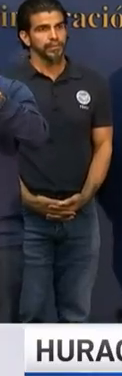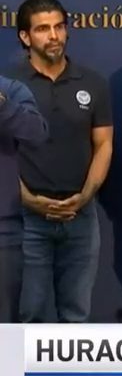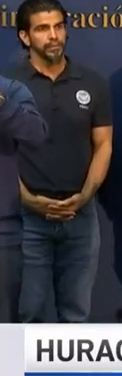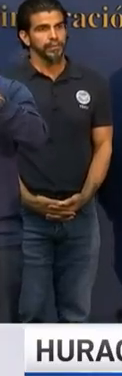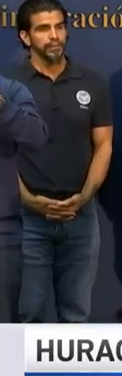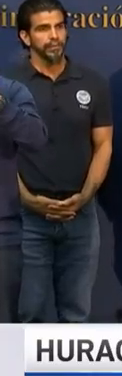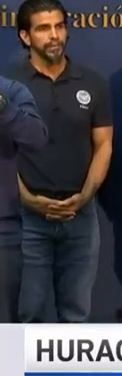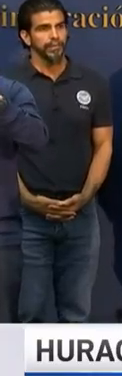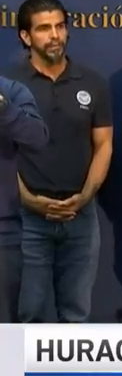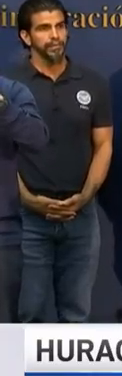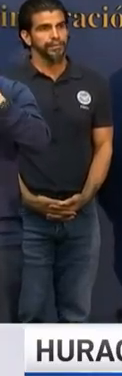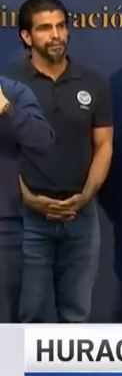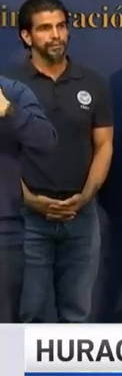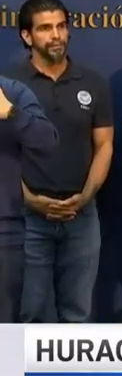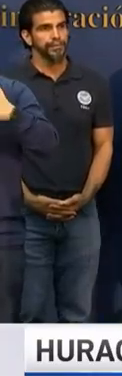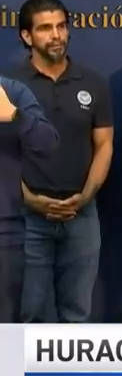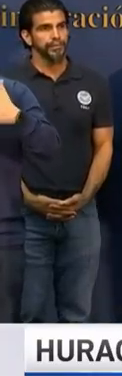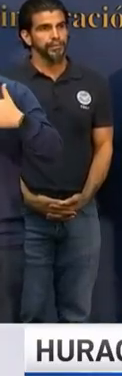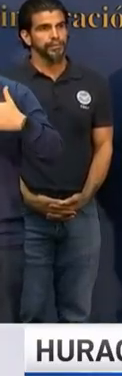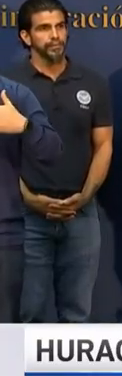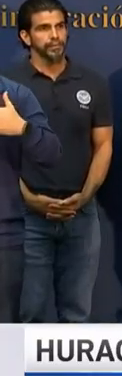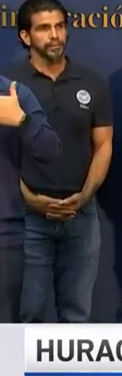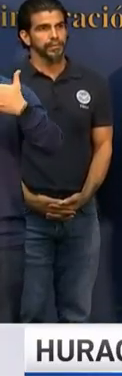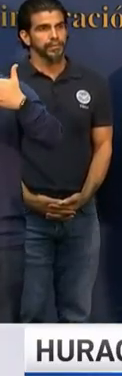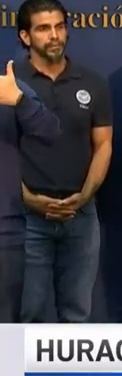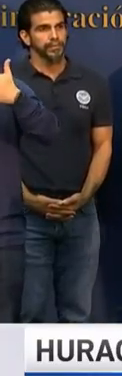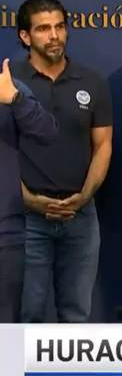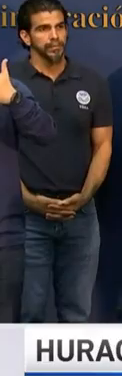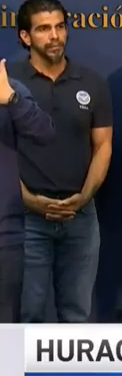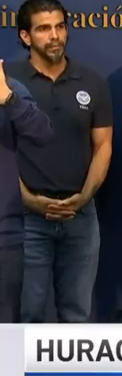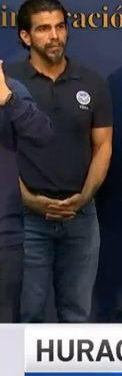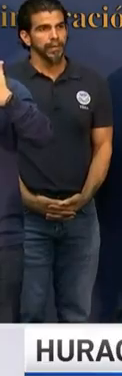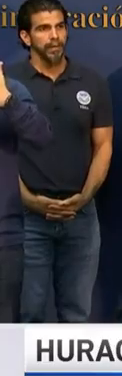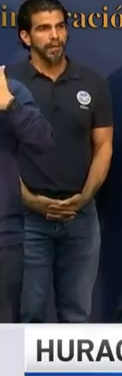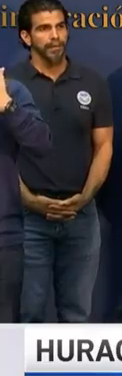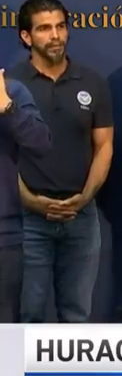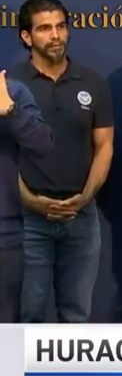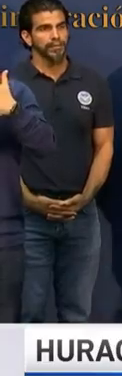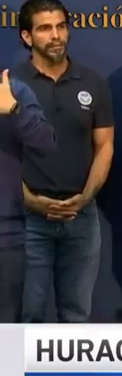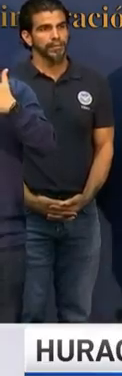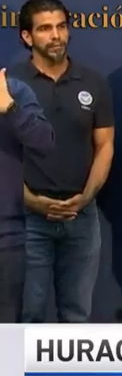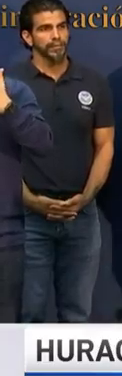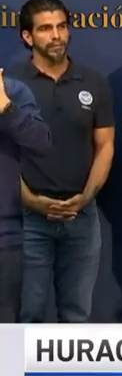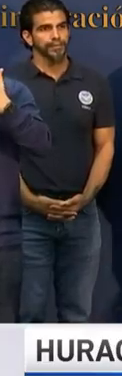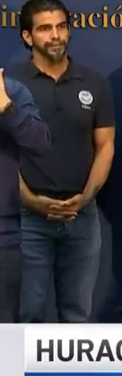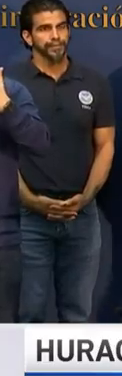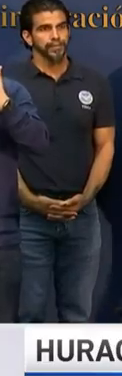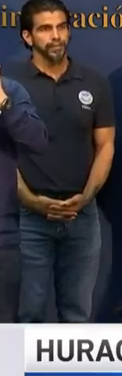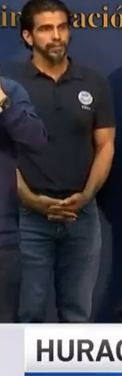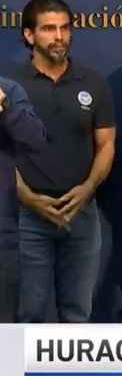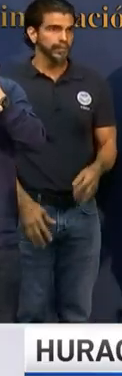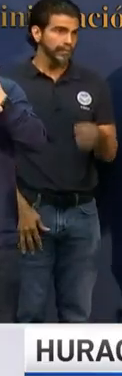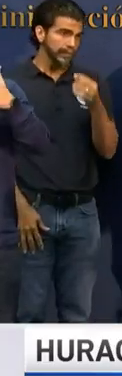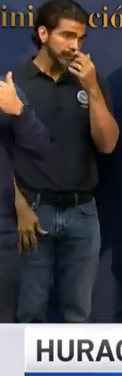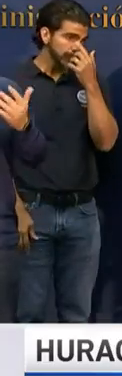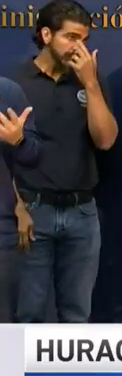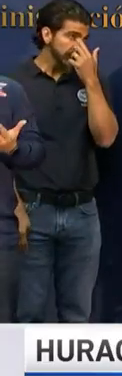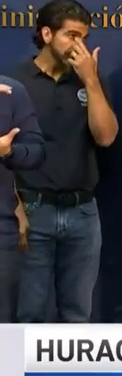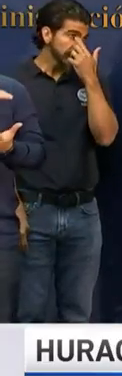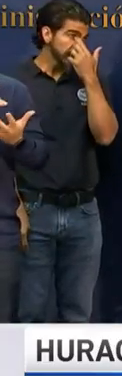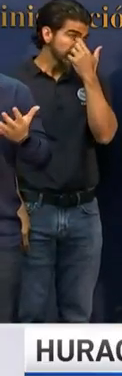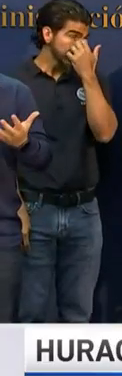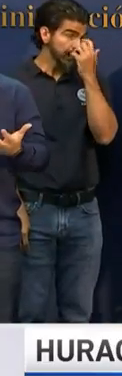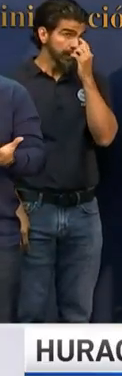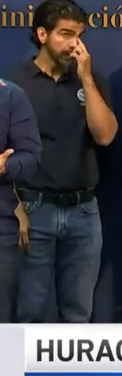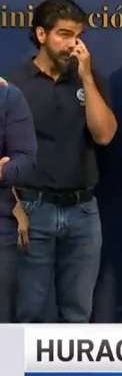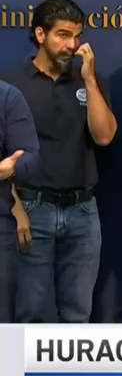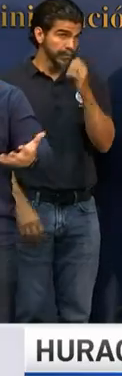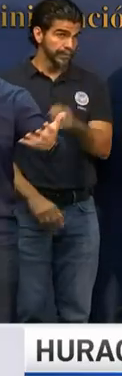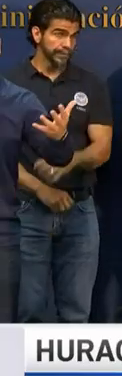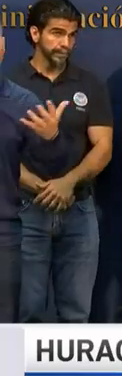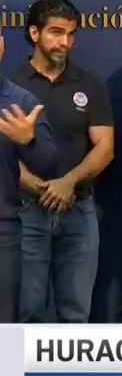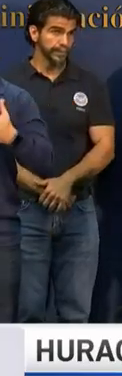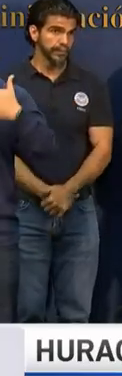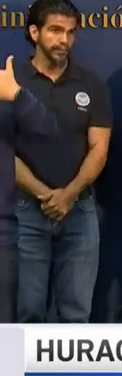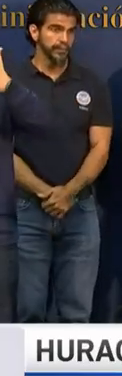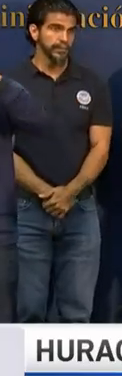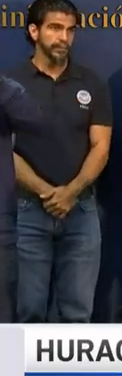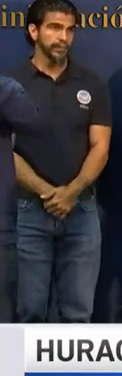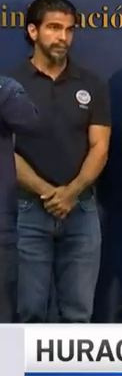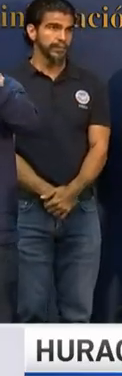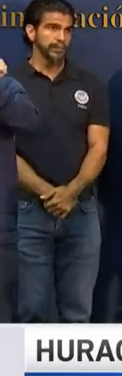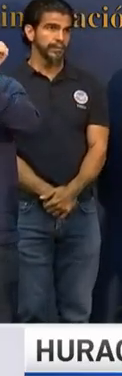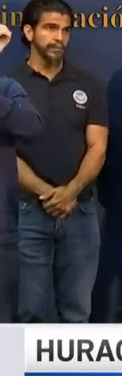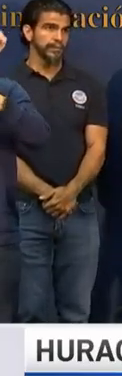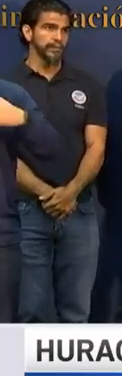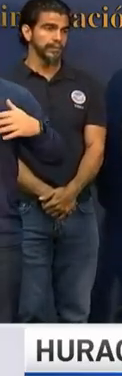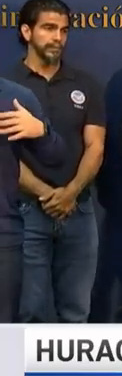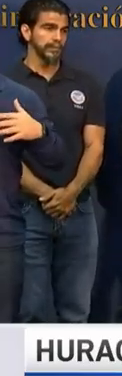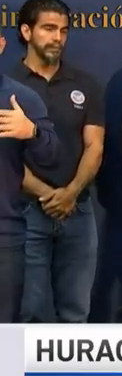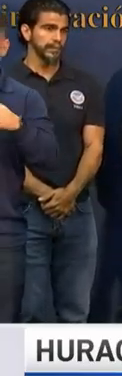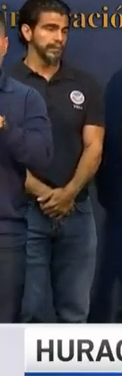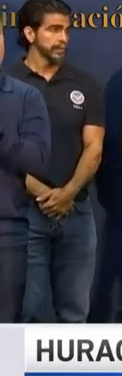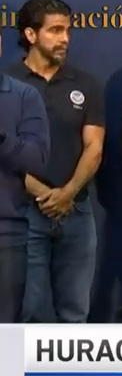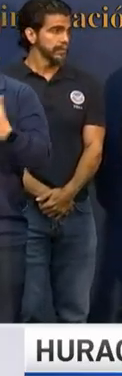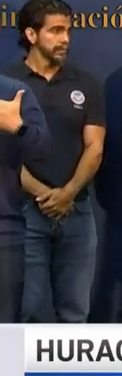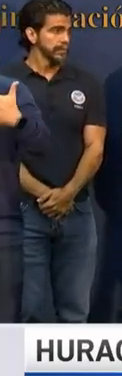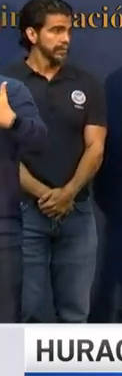PONE AL QUE SISTEMA NECESITE